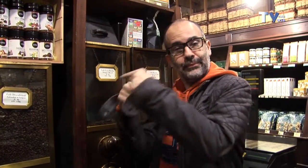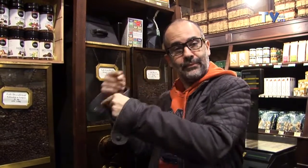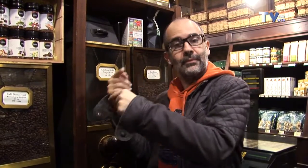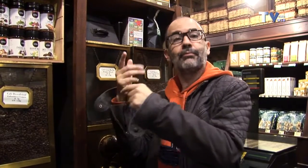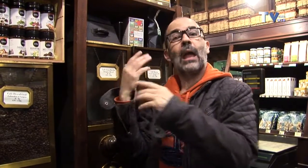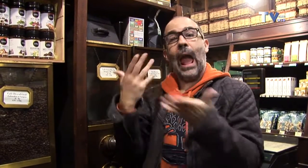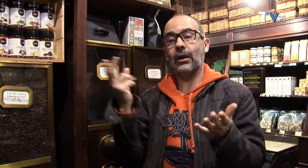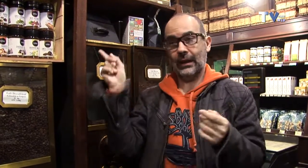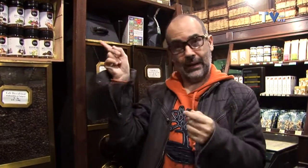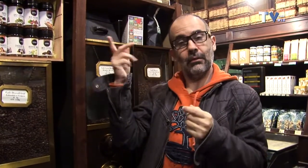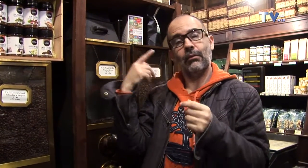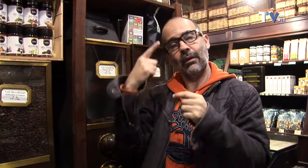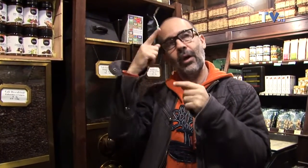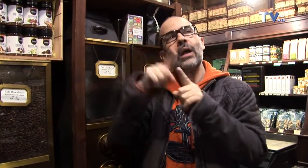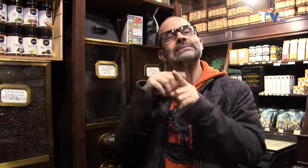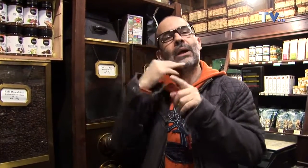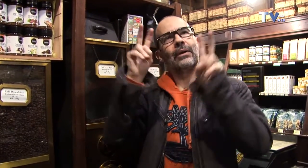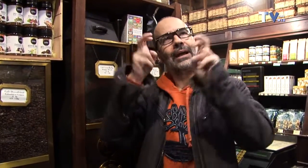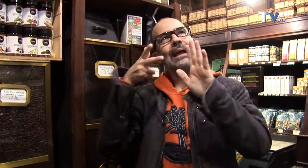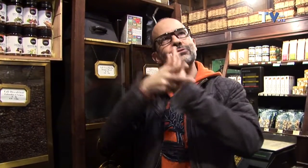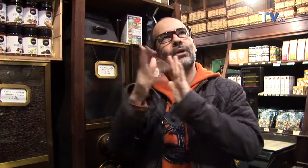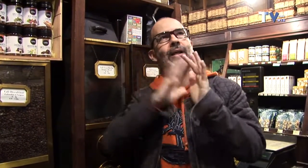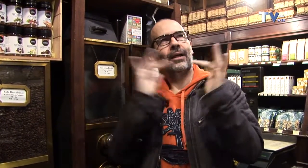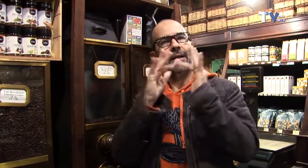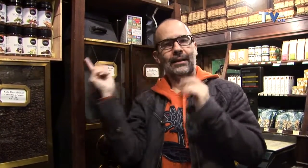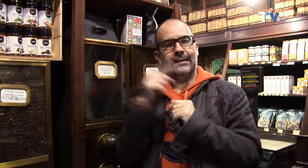por lo que no tiene problemas ni arrastran la historia con la otra tienda, que también ha perdido la descendencia.